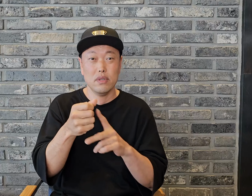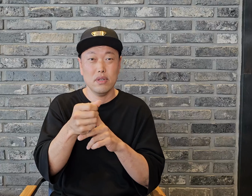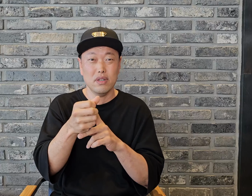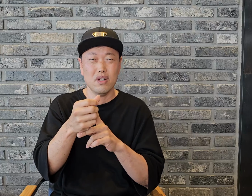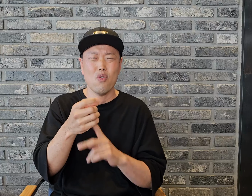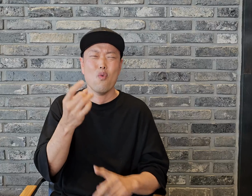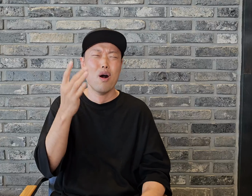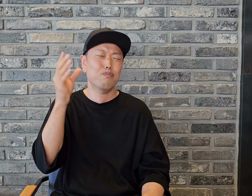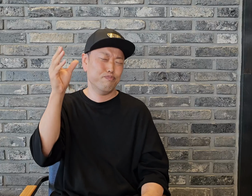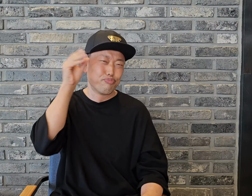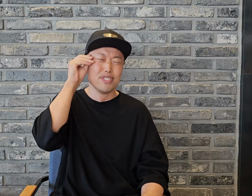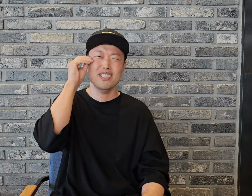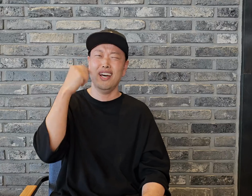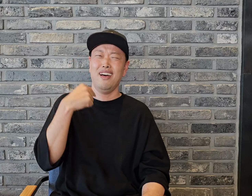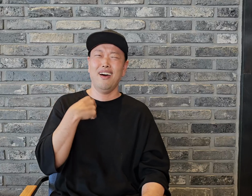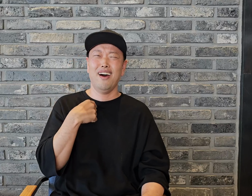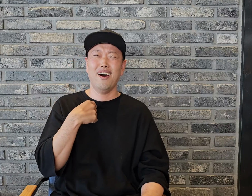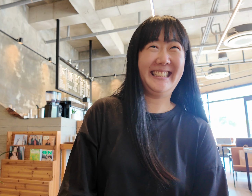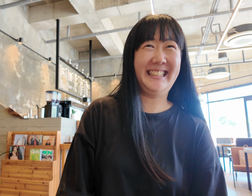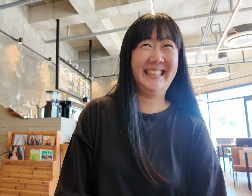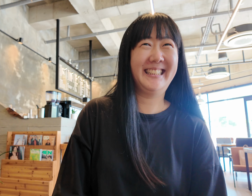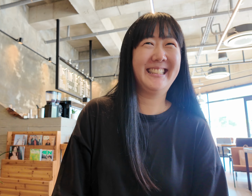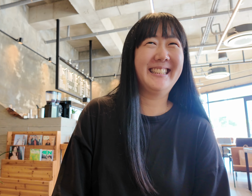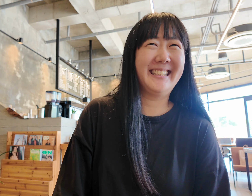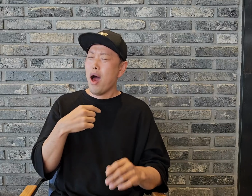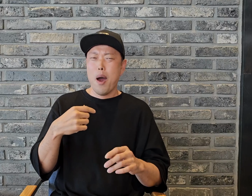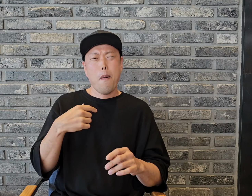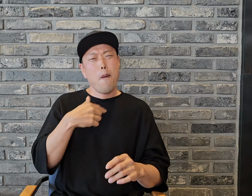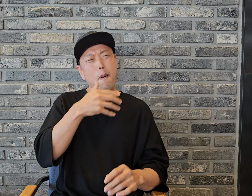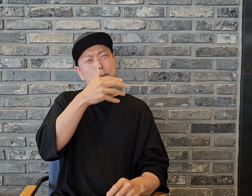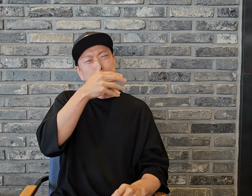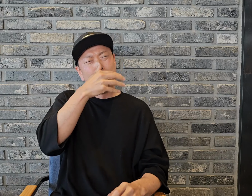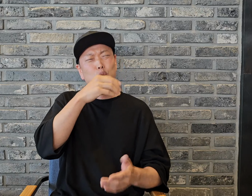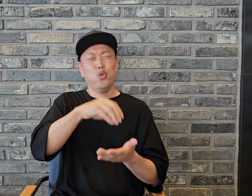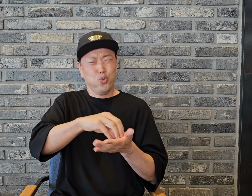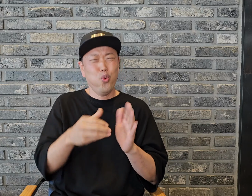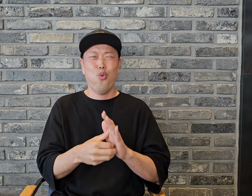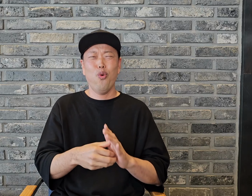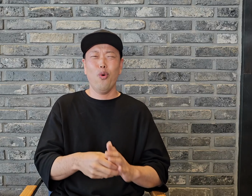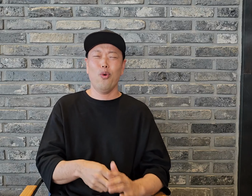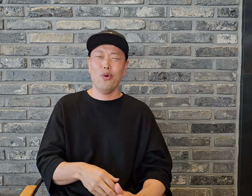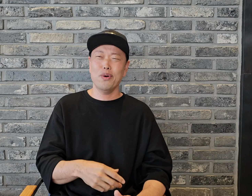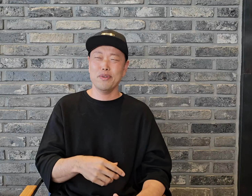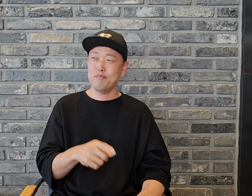Cuando estaba en la primaria era muy ignorante, jaja, al punto que me llamaban idiota, pero